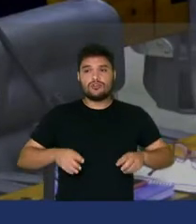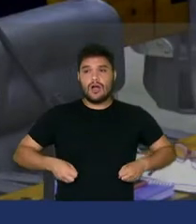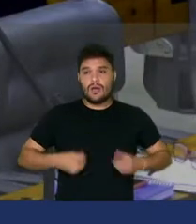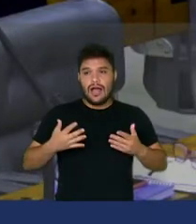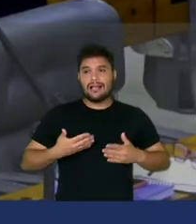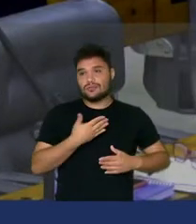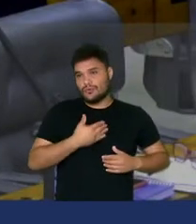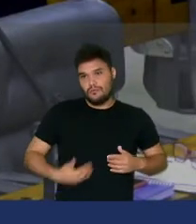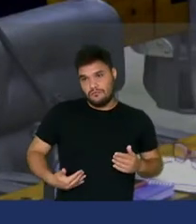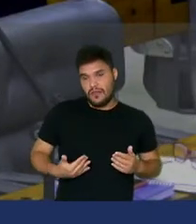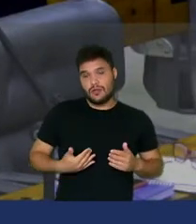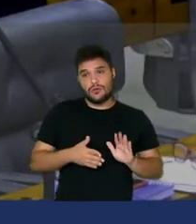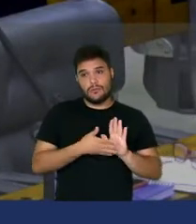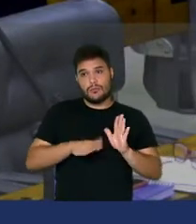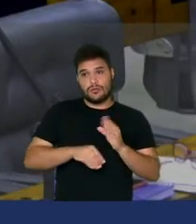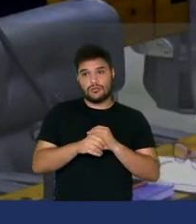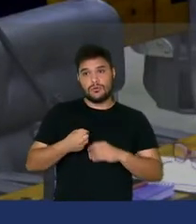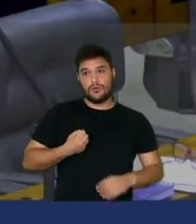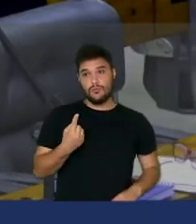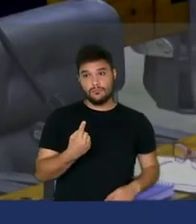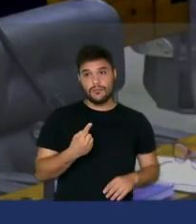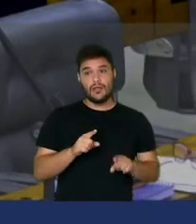IMPLICAÇÃO, SOBRE AS DESPESAS OU RECEITAS PÚBLICAS DAS EMENDAS DE PLENÁRIO